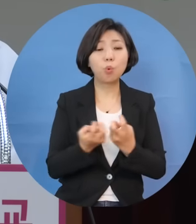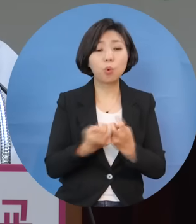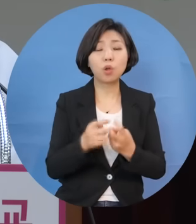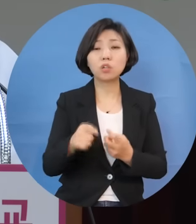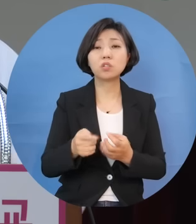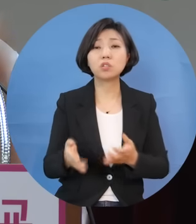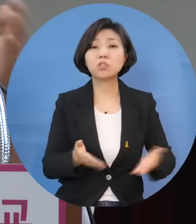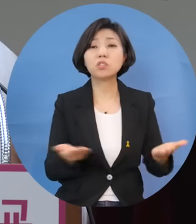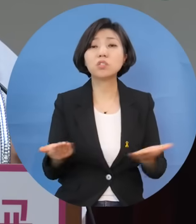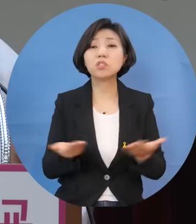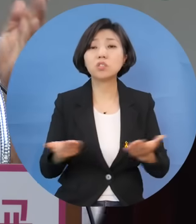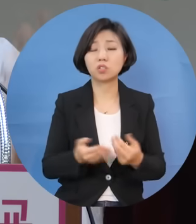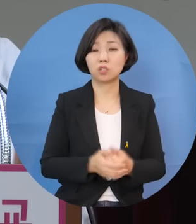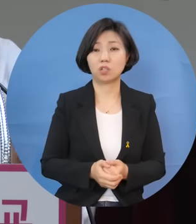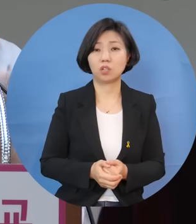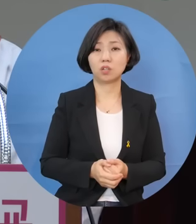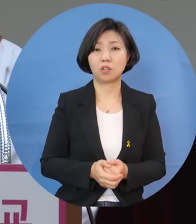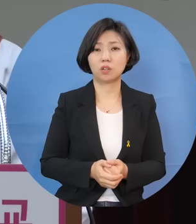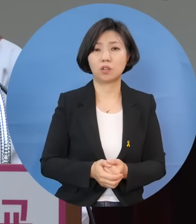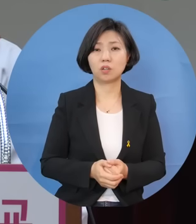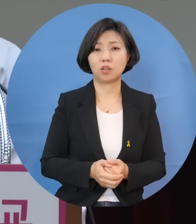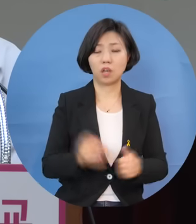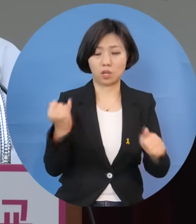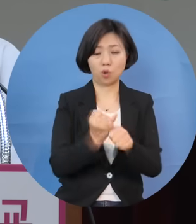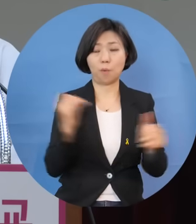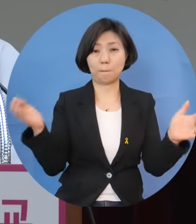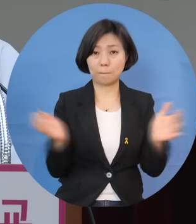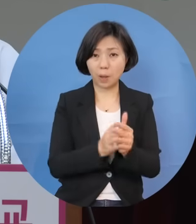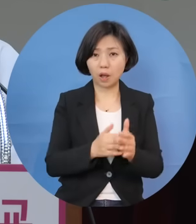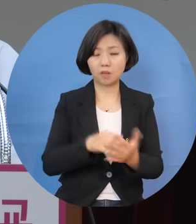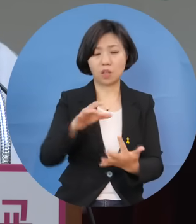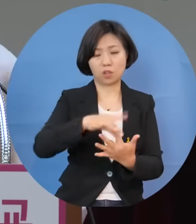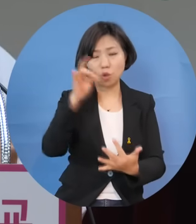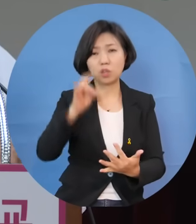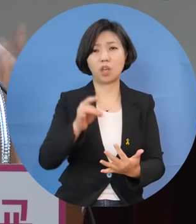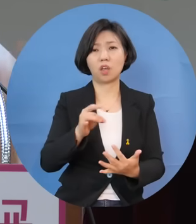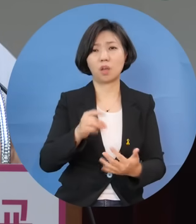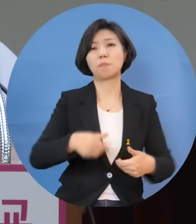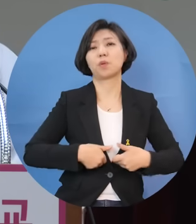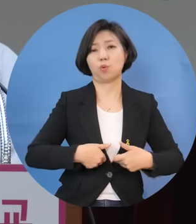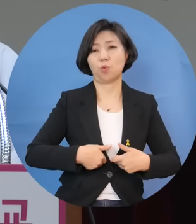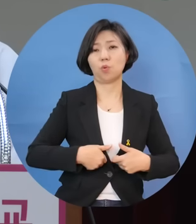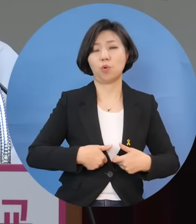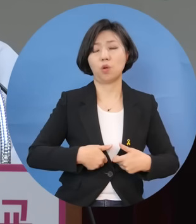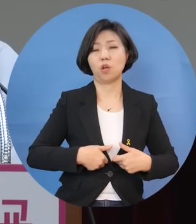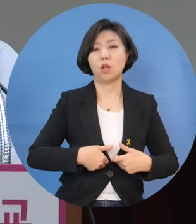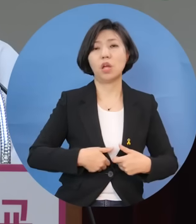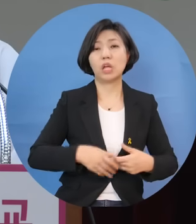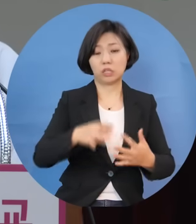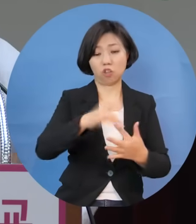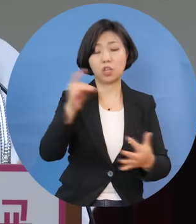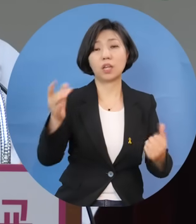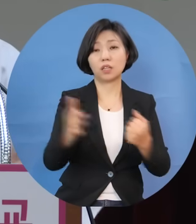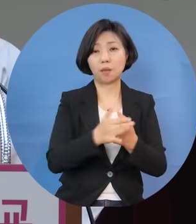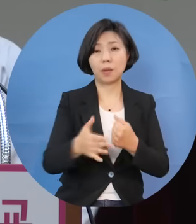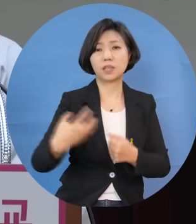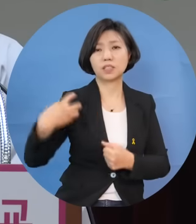그러니까 본인이 결혼을 했으면 그 선택에 대한 책임을 지라는 거예요. 헤어질 때도 헤어지는 것에 대한 책임을 지라는 거예요.